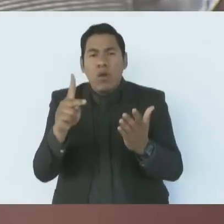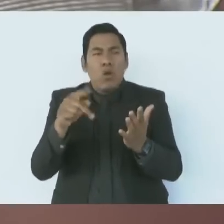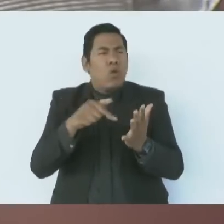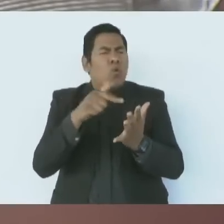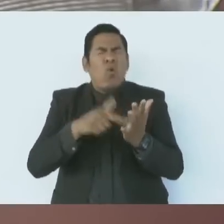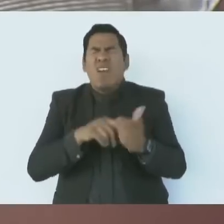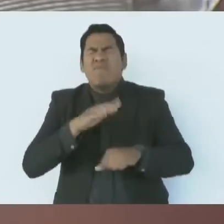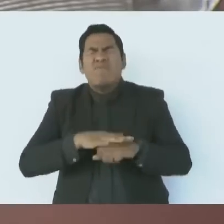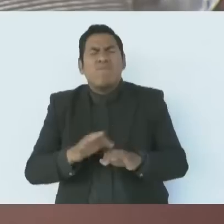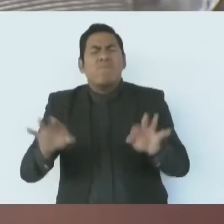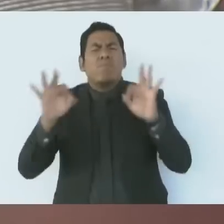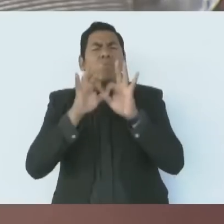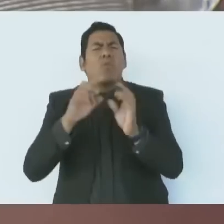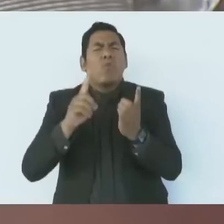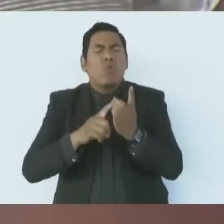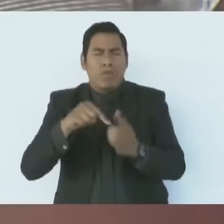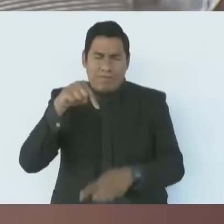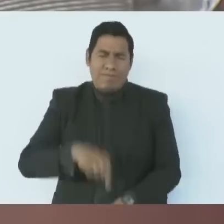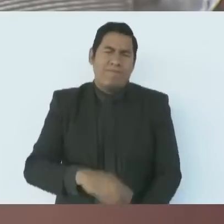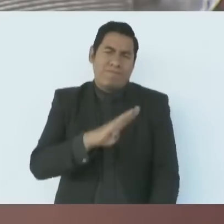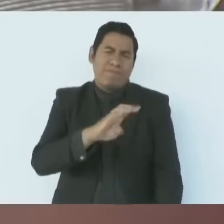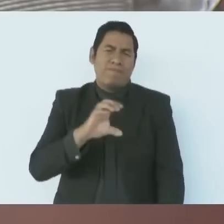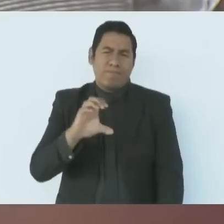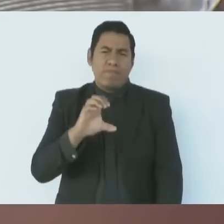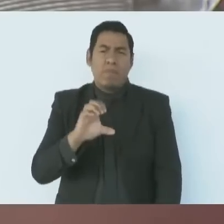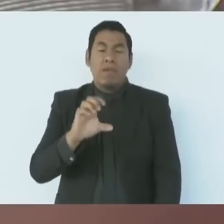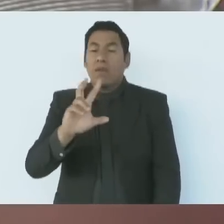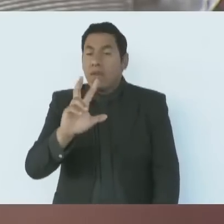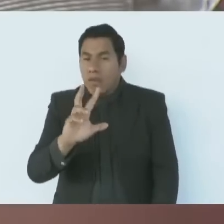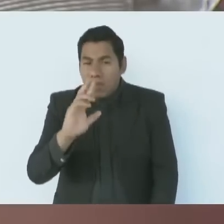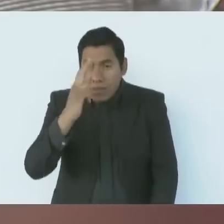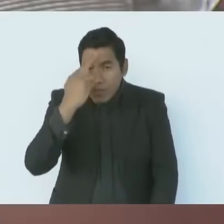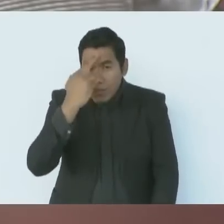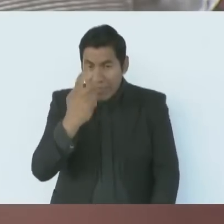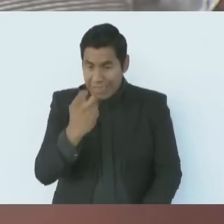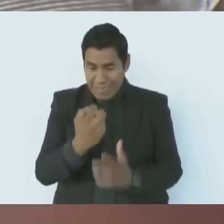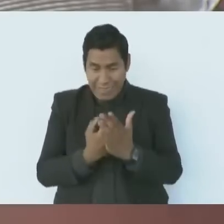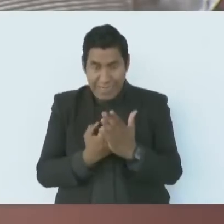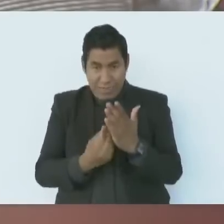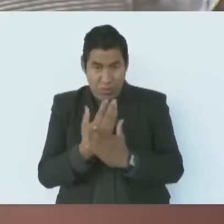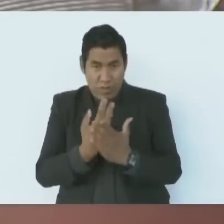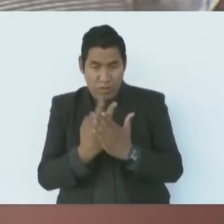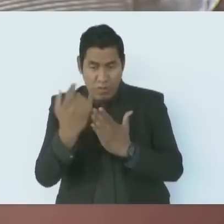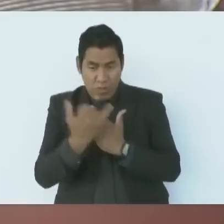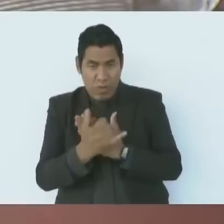Estado quiero decirles que no es casual que este programa arranque aquí en Mexicali esta